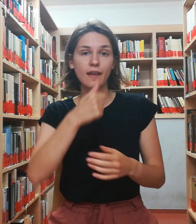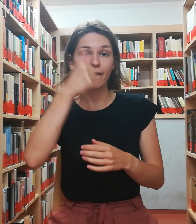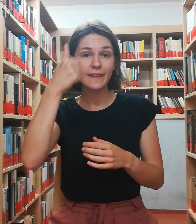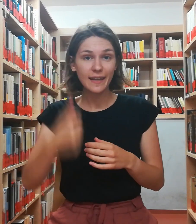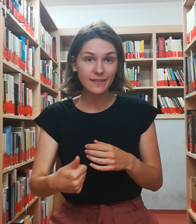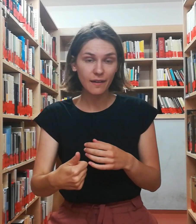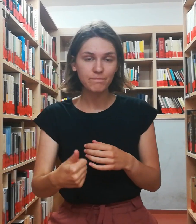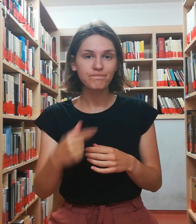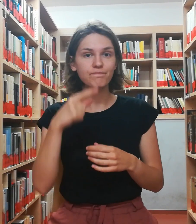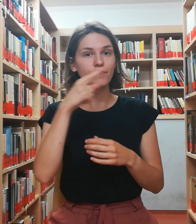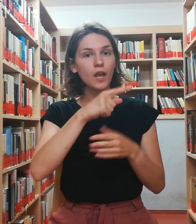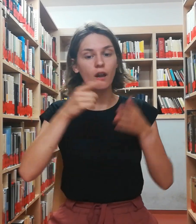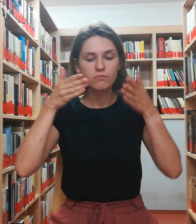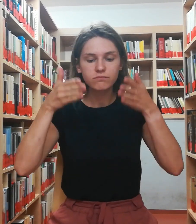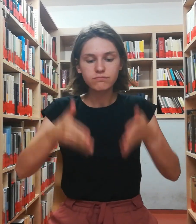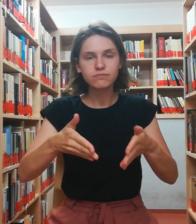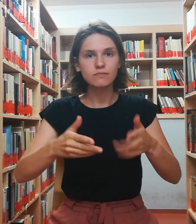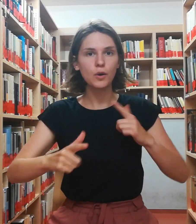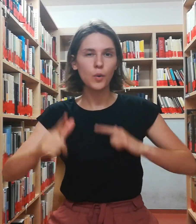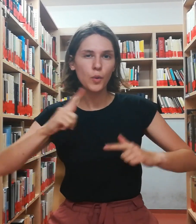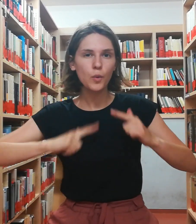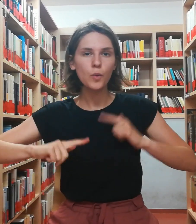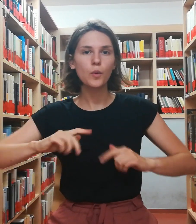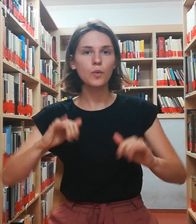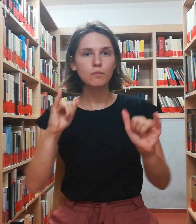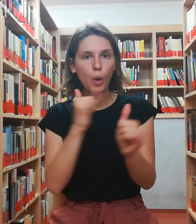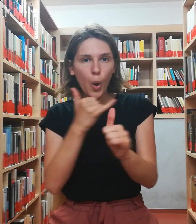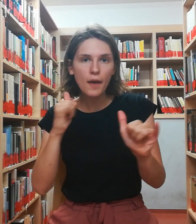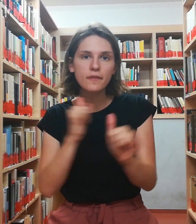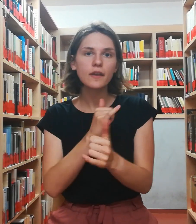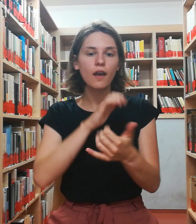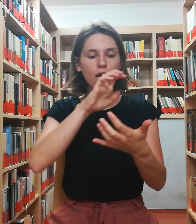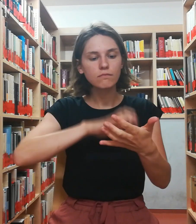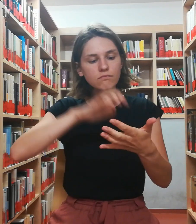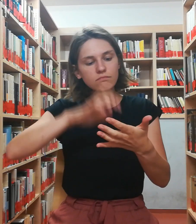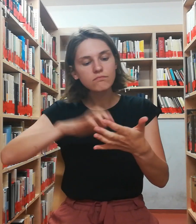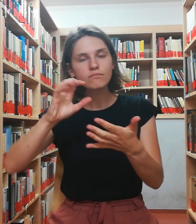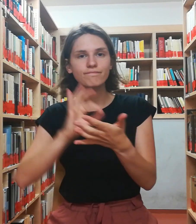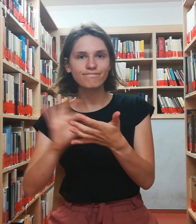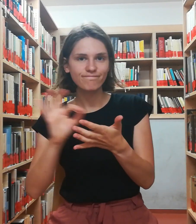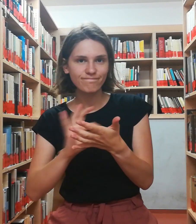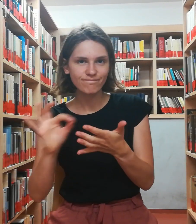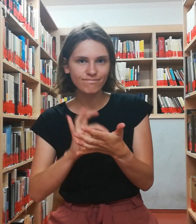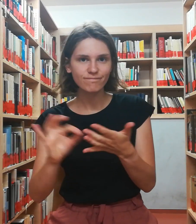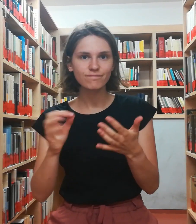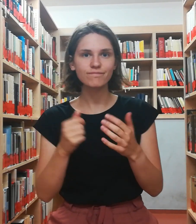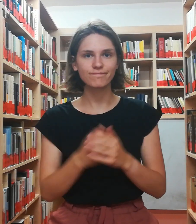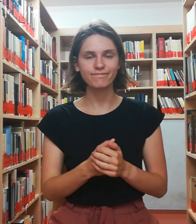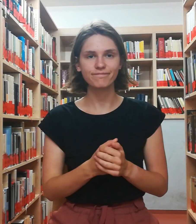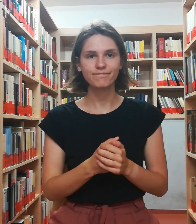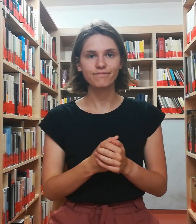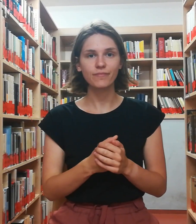Věnuje se převážně psaní poezie a esejí.